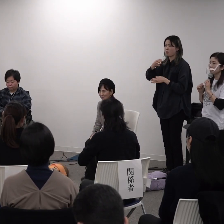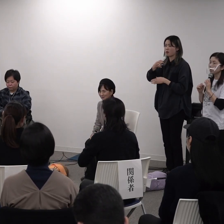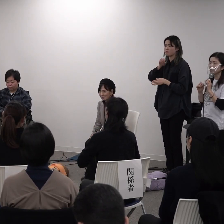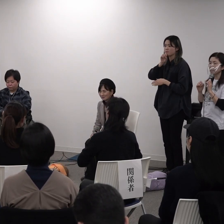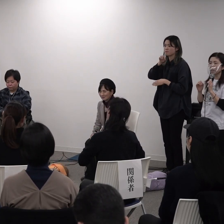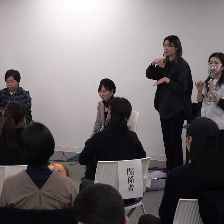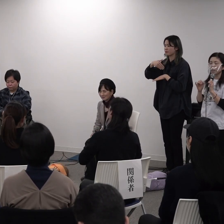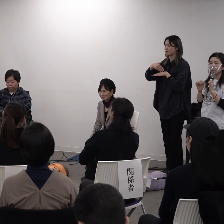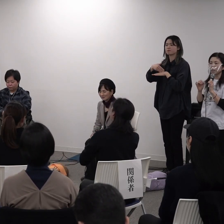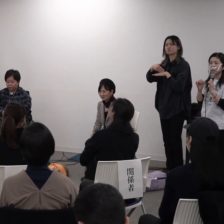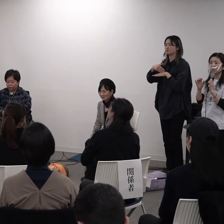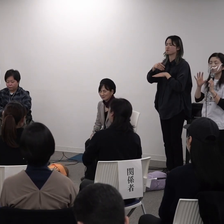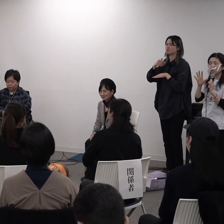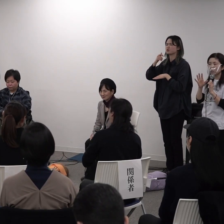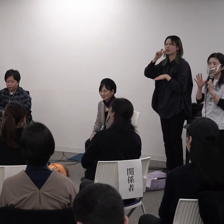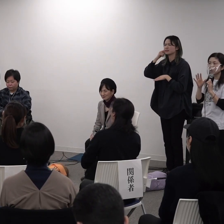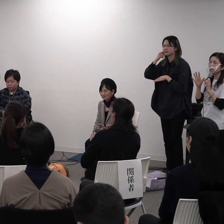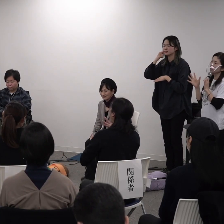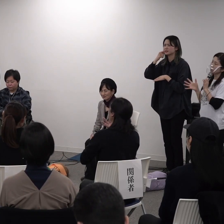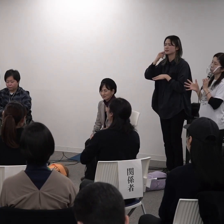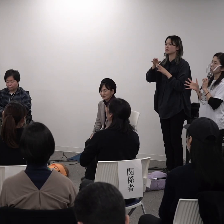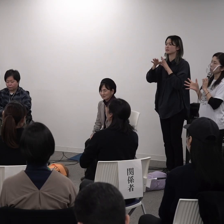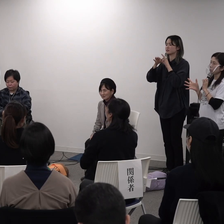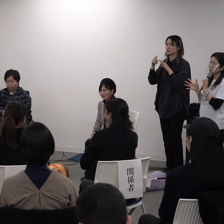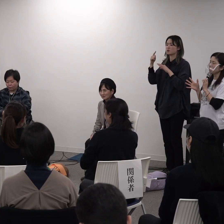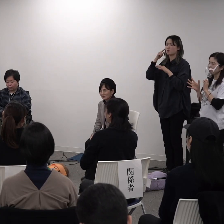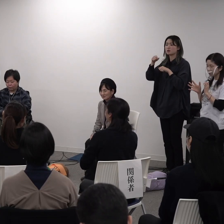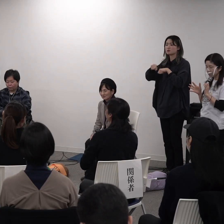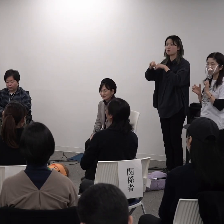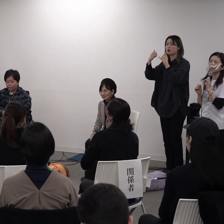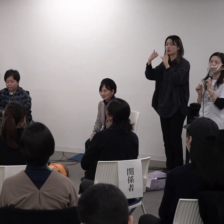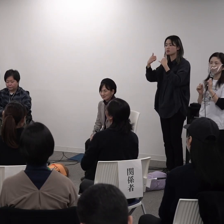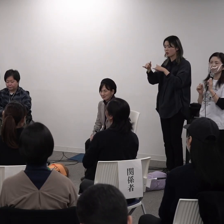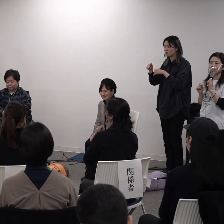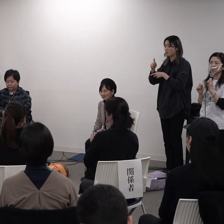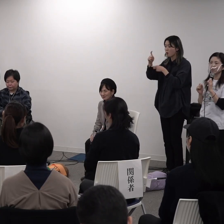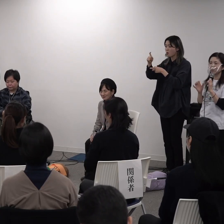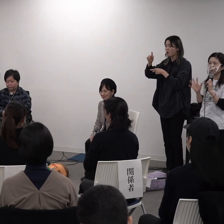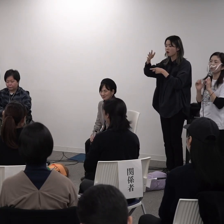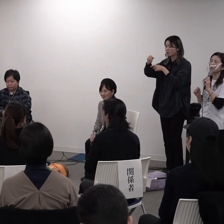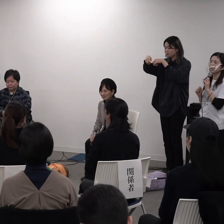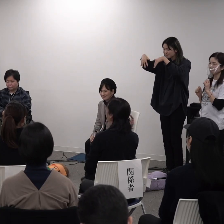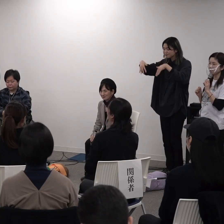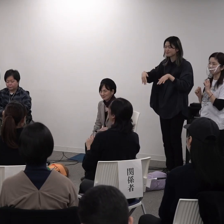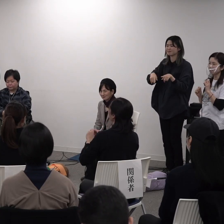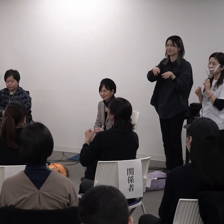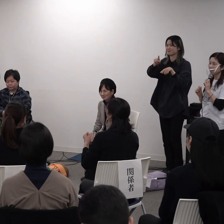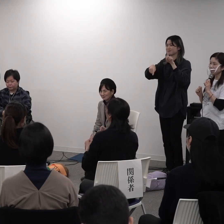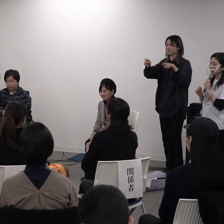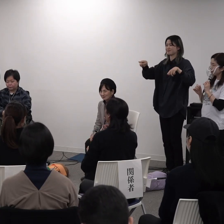なので聴覚障害者と言ってもいろんな方がいらっしゃる これも同じです